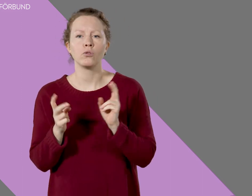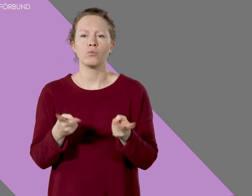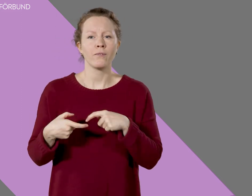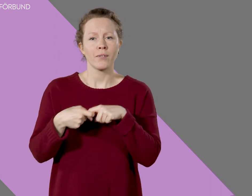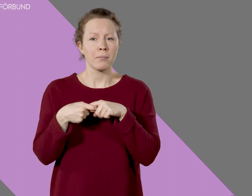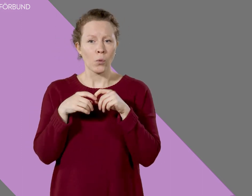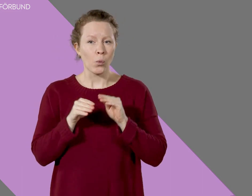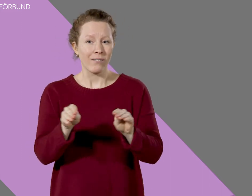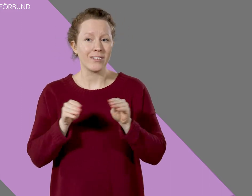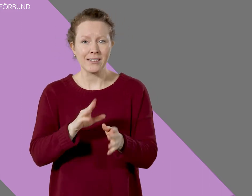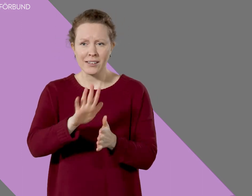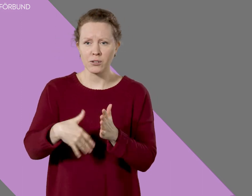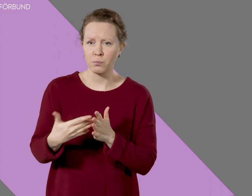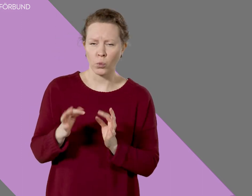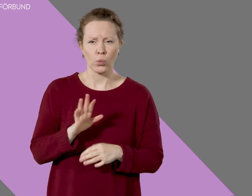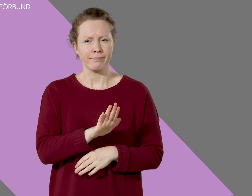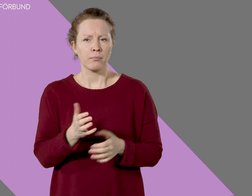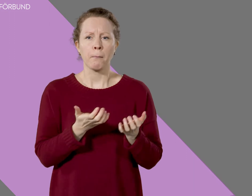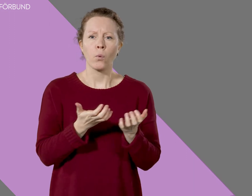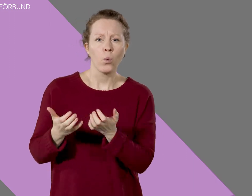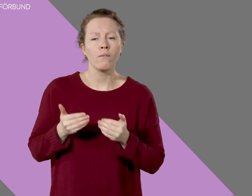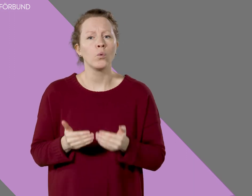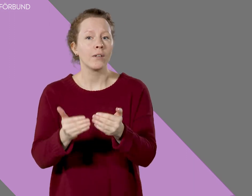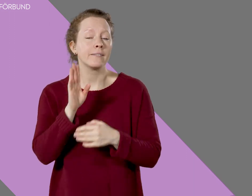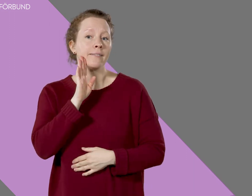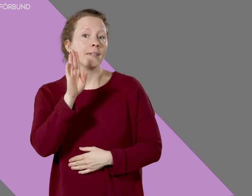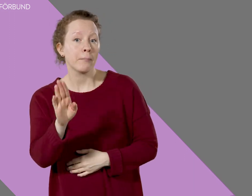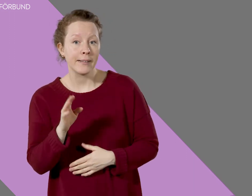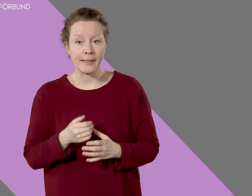och hur familjeundersvisningen av teckenspråk behöver utvecklas i framtiden.